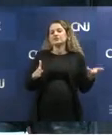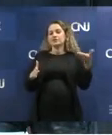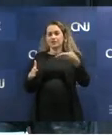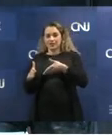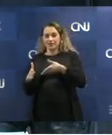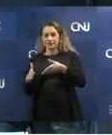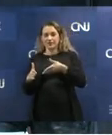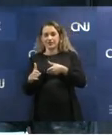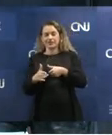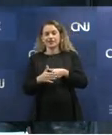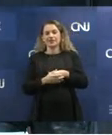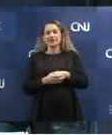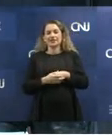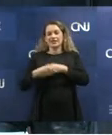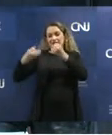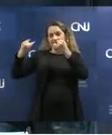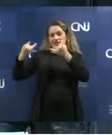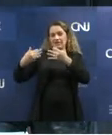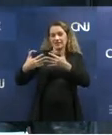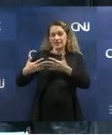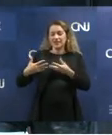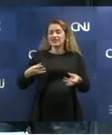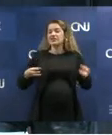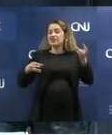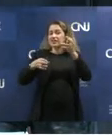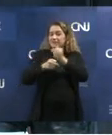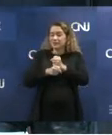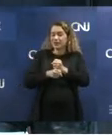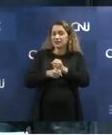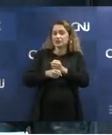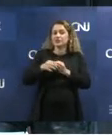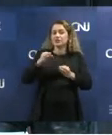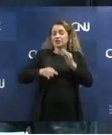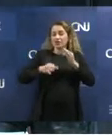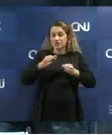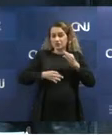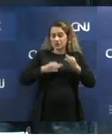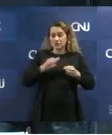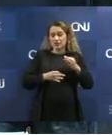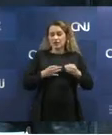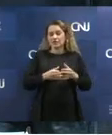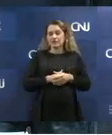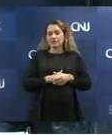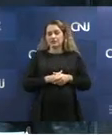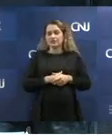de elementos judiciários de justa causa para abertura de página. Não estamos julgando o magistrado nesse momento,